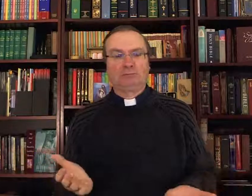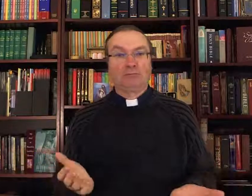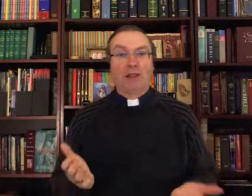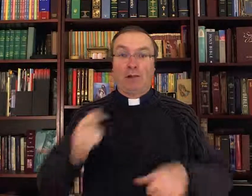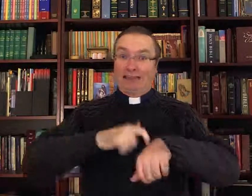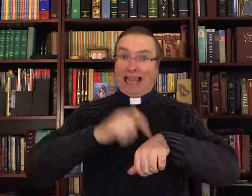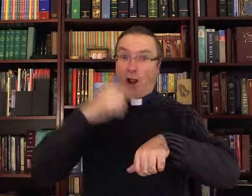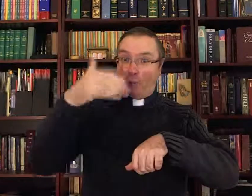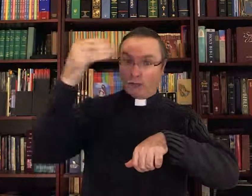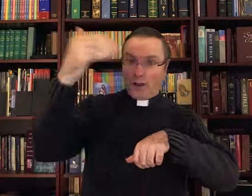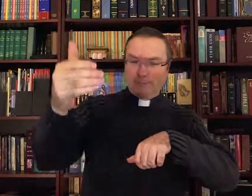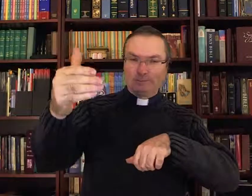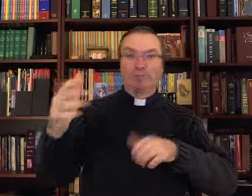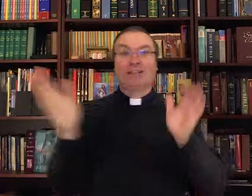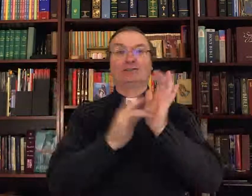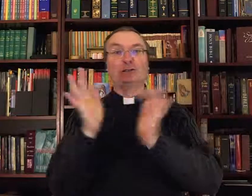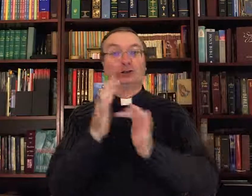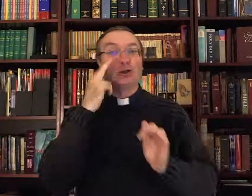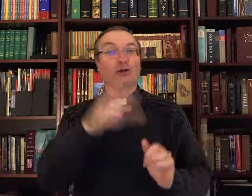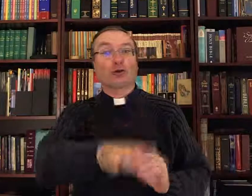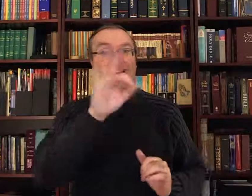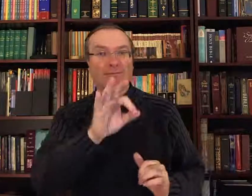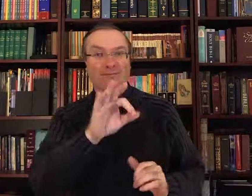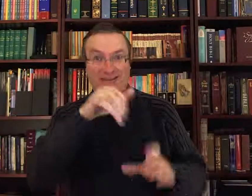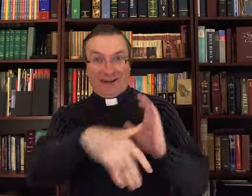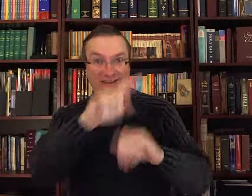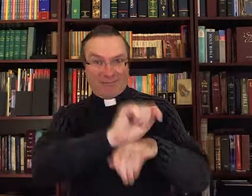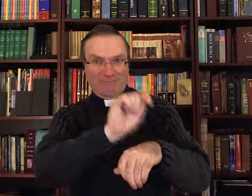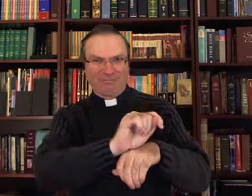Quelque temps plus tard, Jésus le retrouva dans le temple